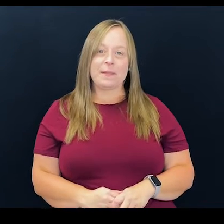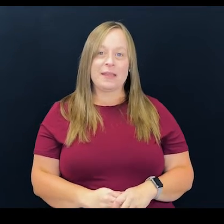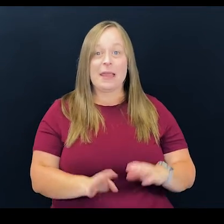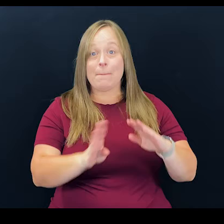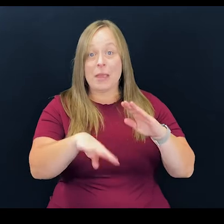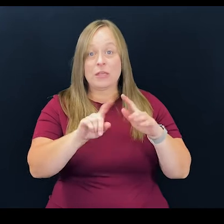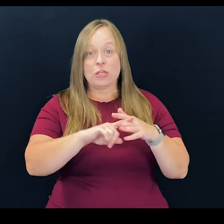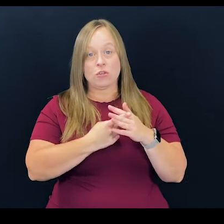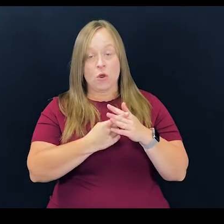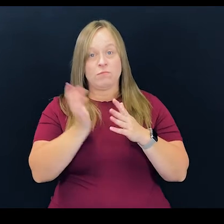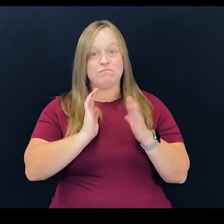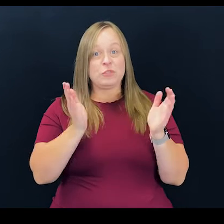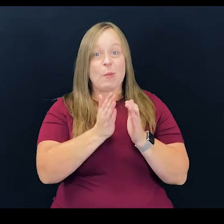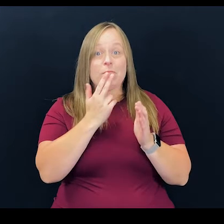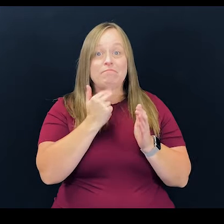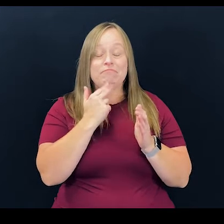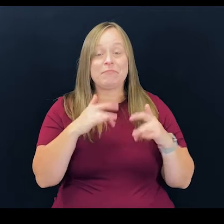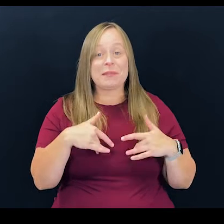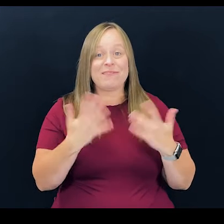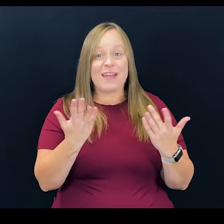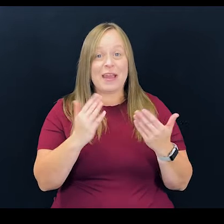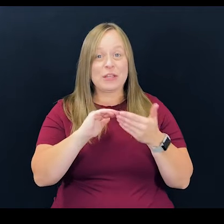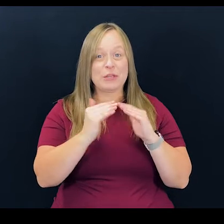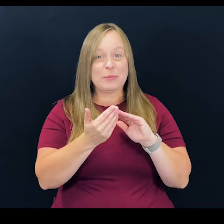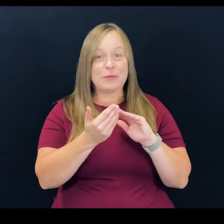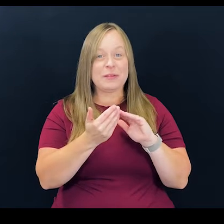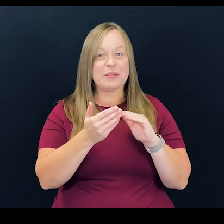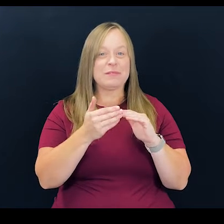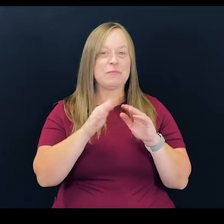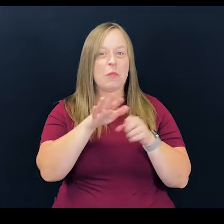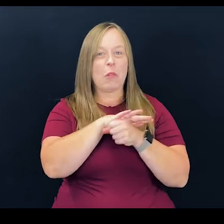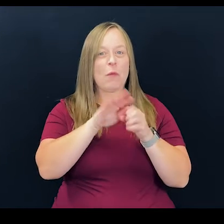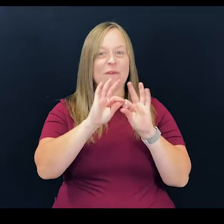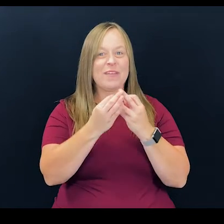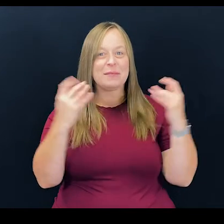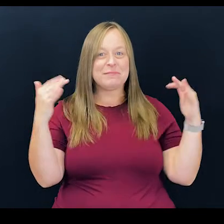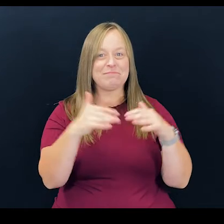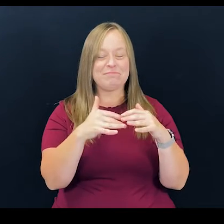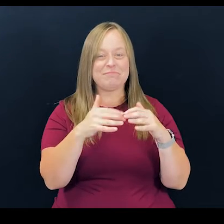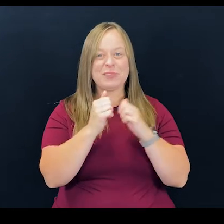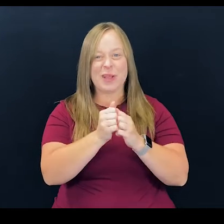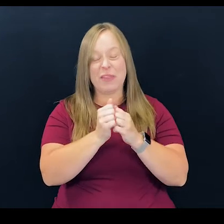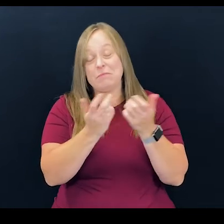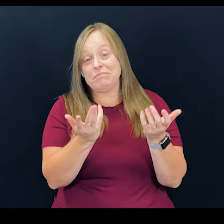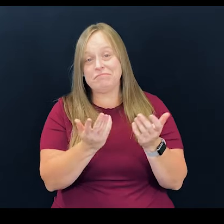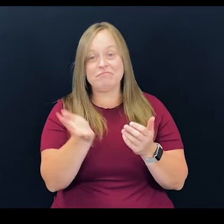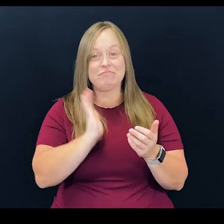Y prácticamente comenzó como un evento comunitario, pequeñito en un parque para unir a las familias locales